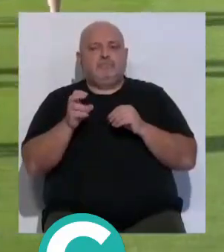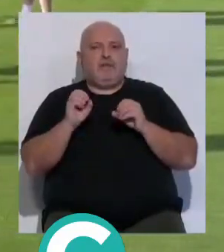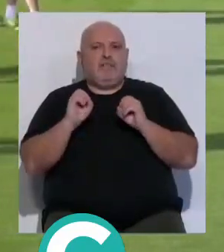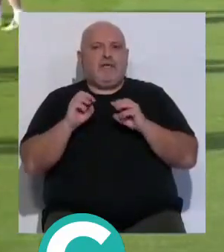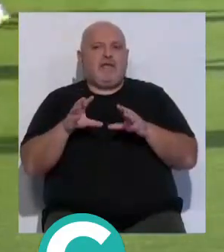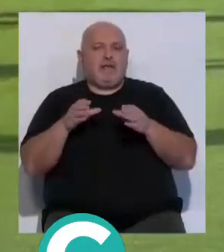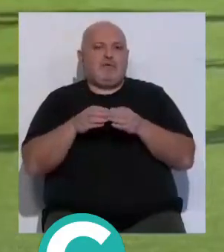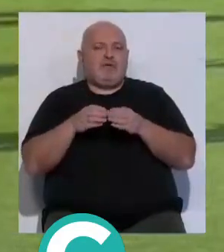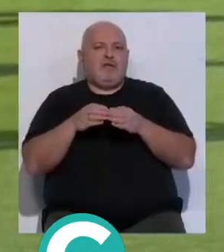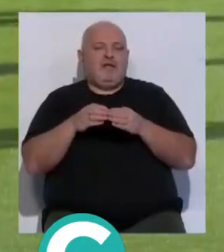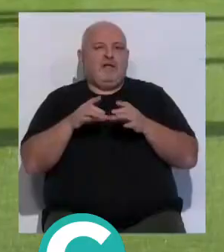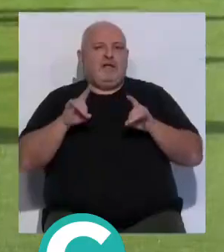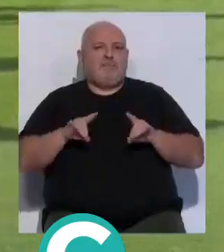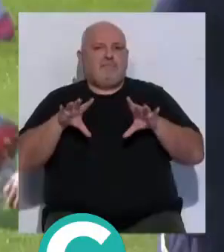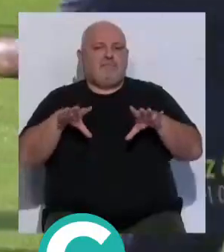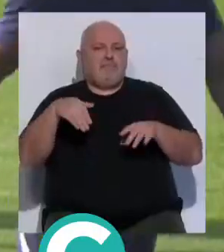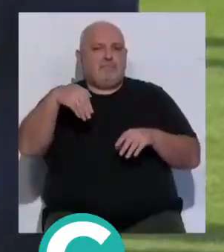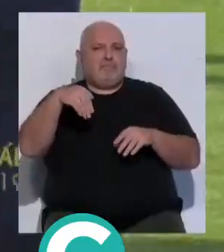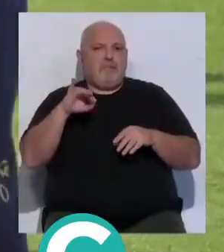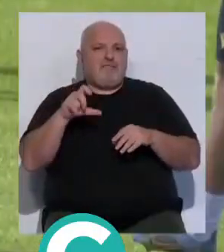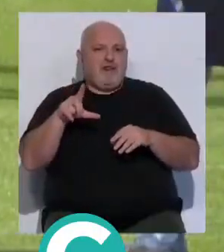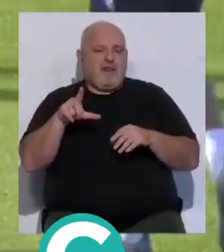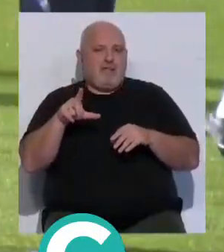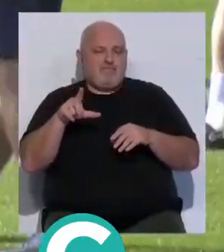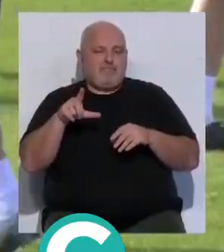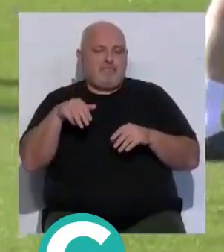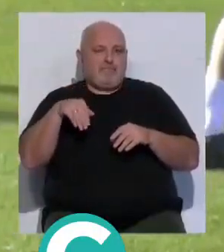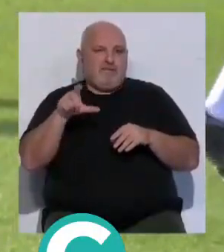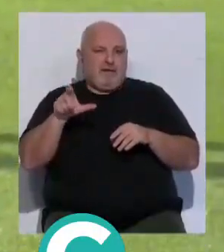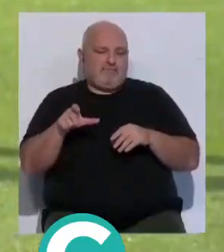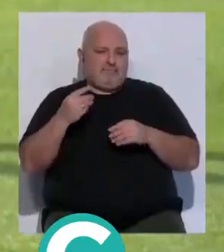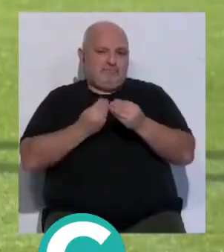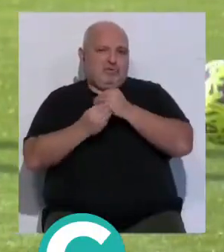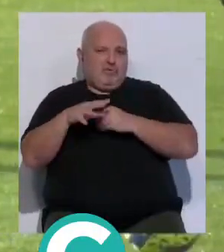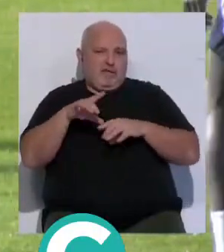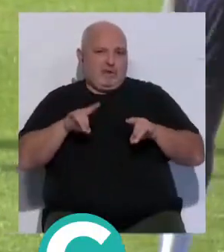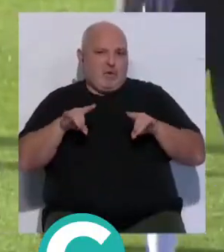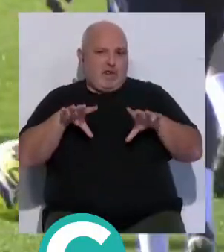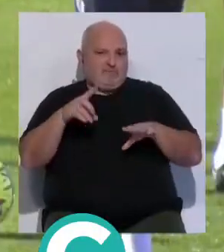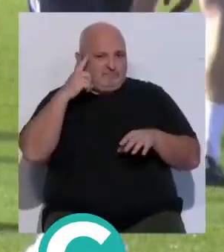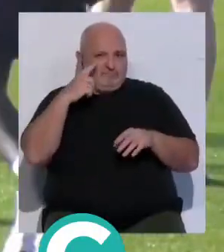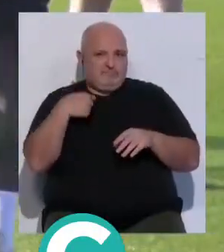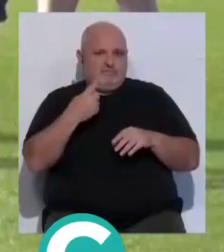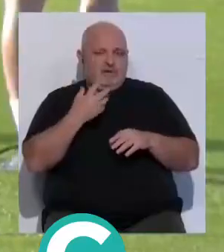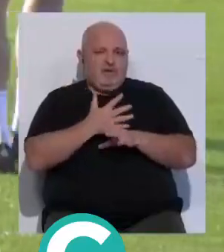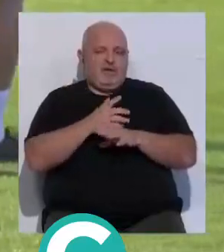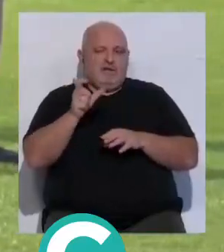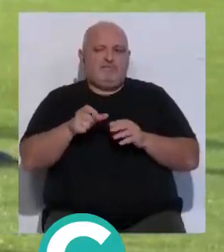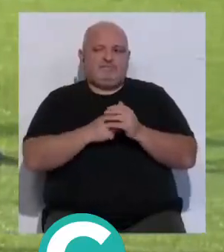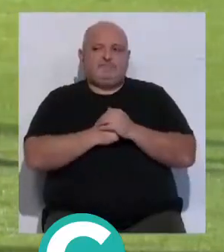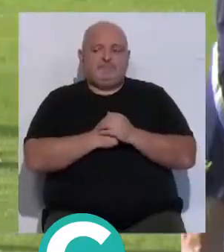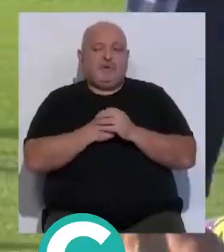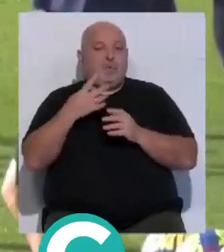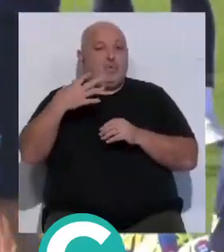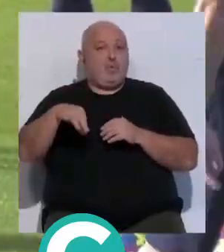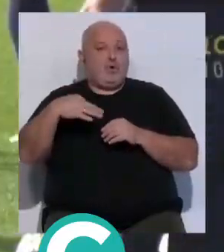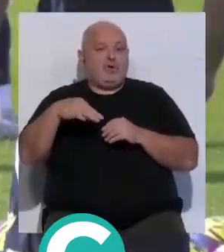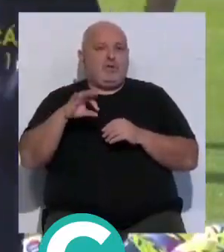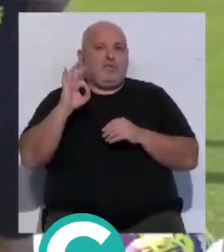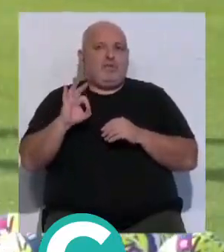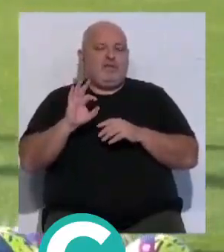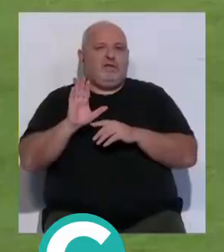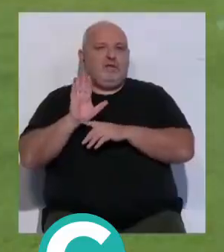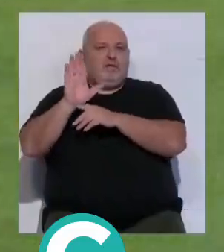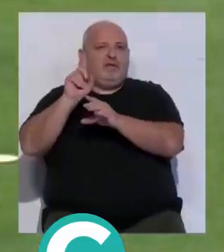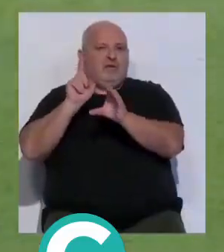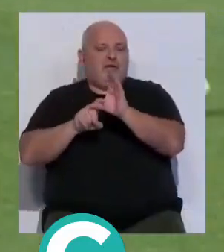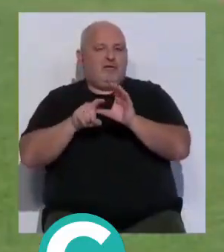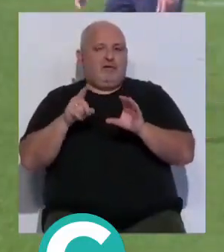del australiano más mavil O sea el haber mavil el jugador de Australia el único representante de la